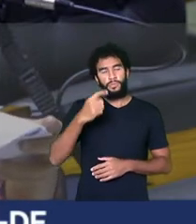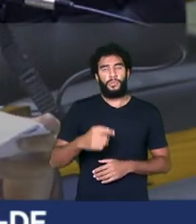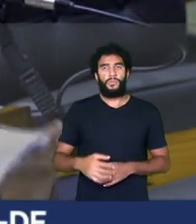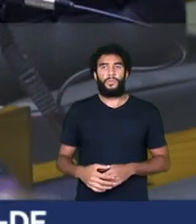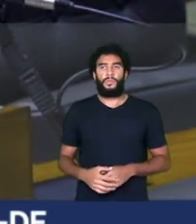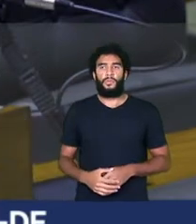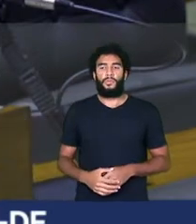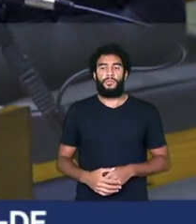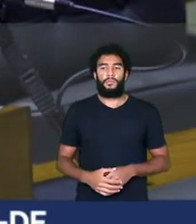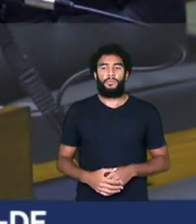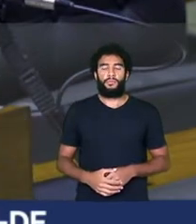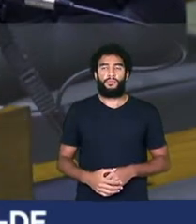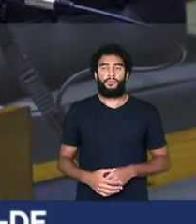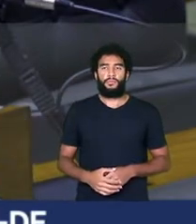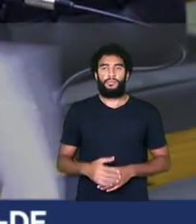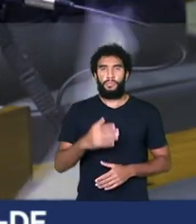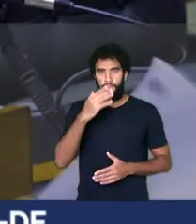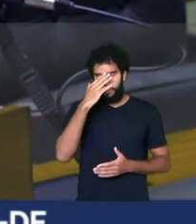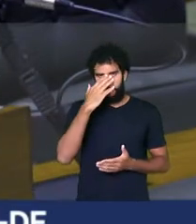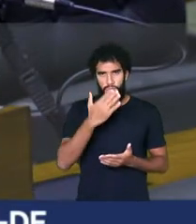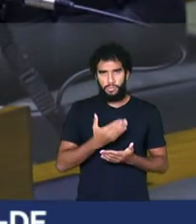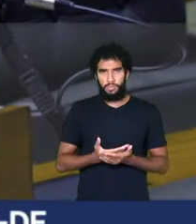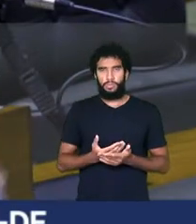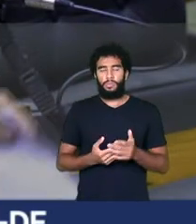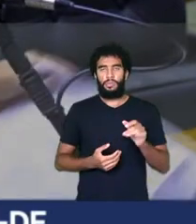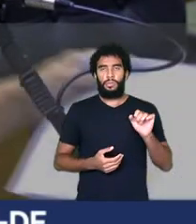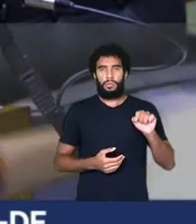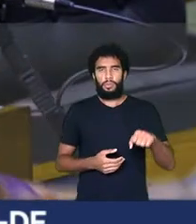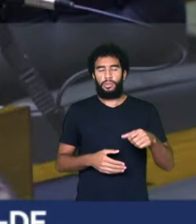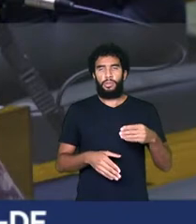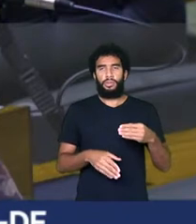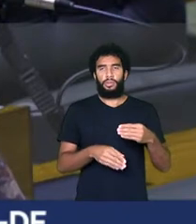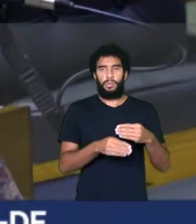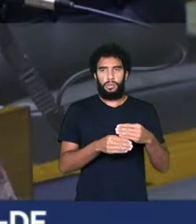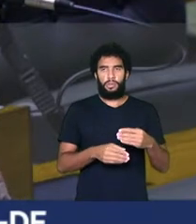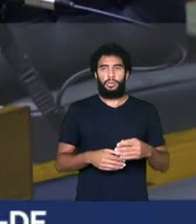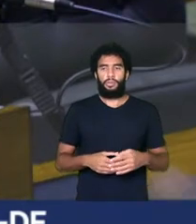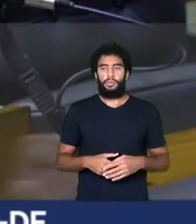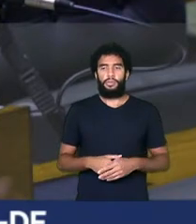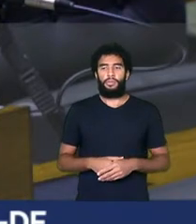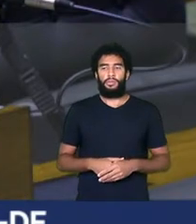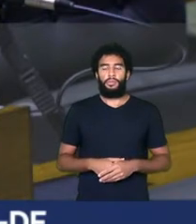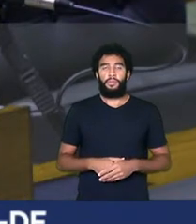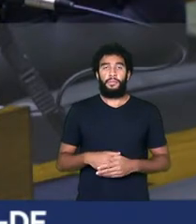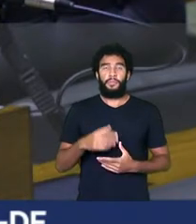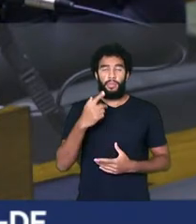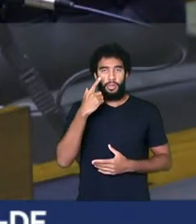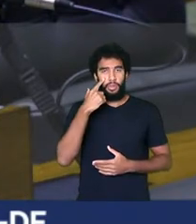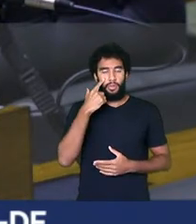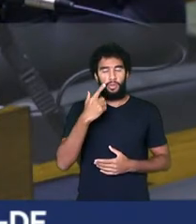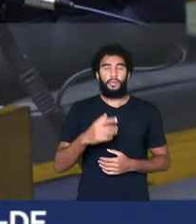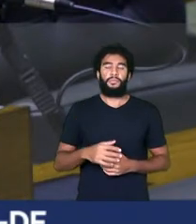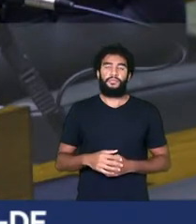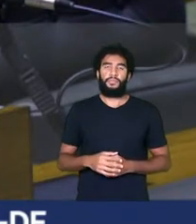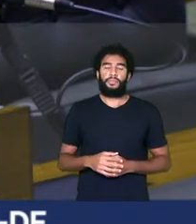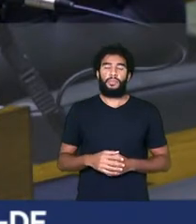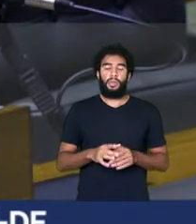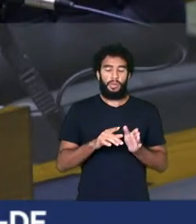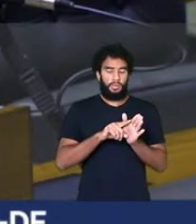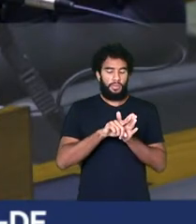[DEPUTADA]: O PT VOTA... É AUTOR DA EMENDA, E ENTENDO QUE SERIA SIM É EMENDA. ENTÃO O PT VOTA SIM